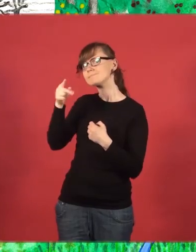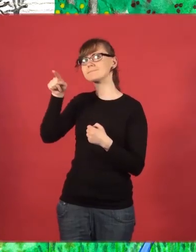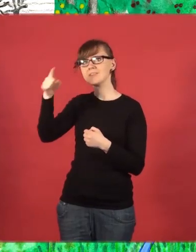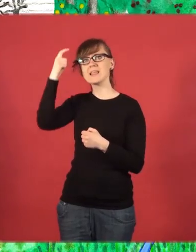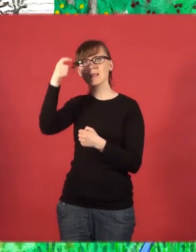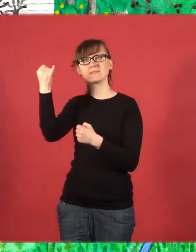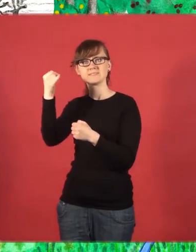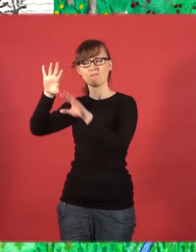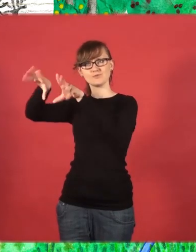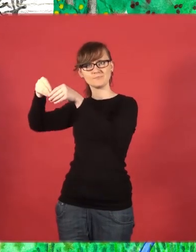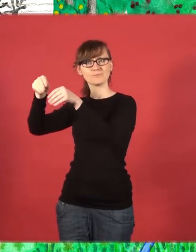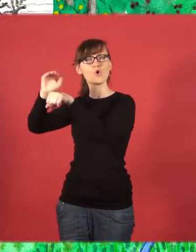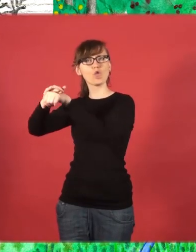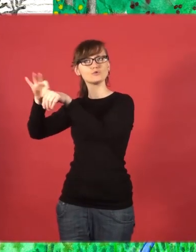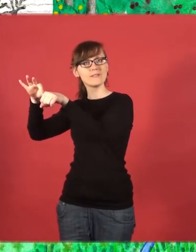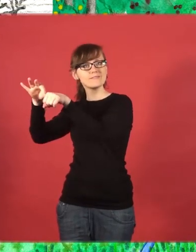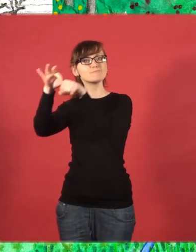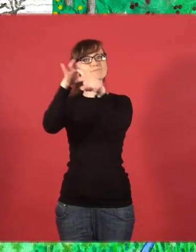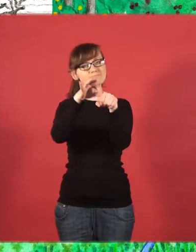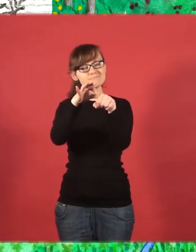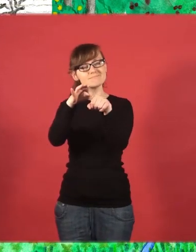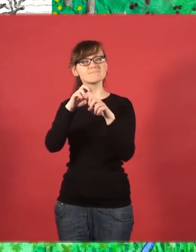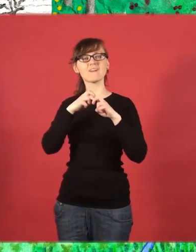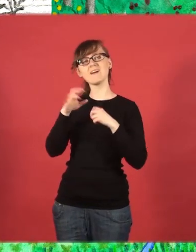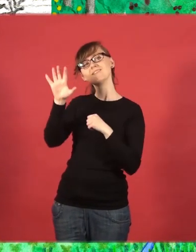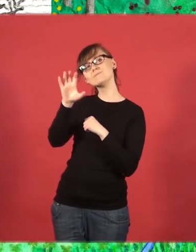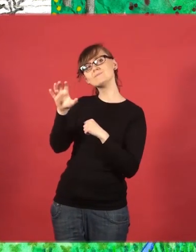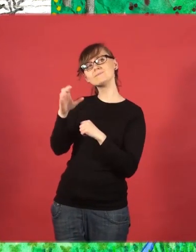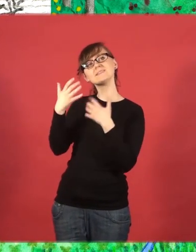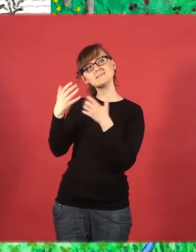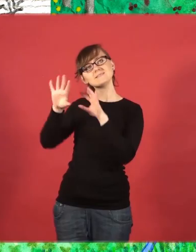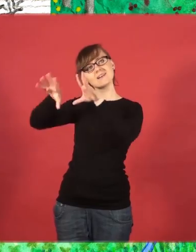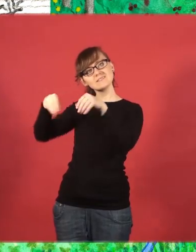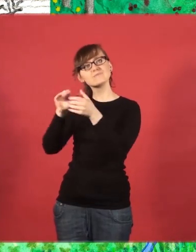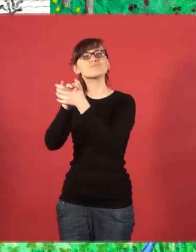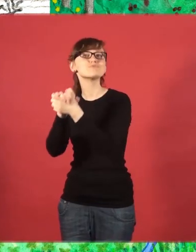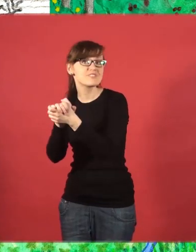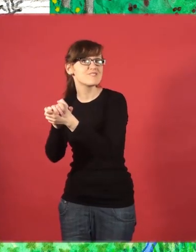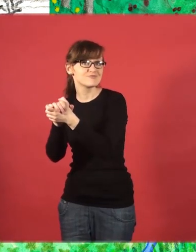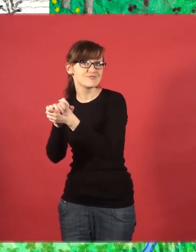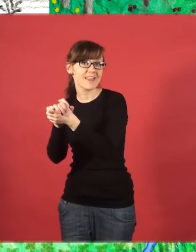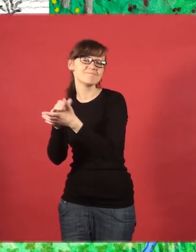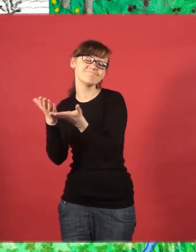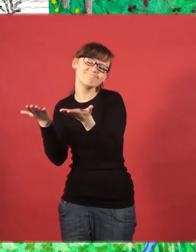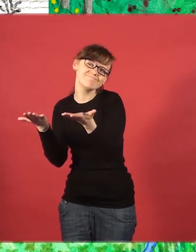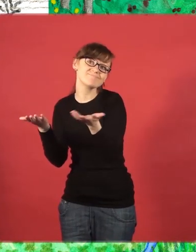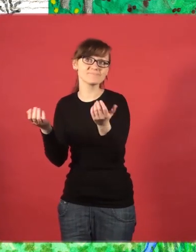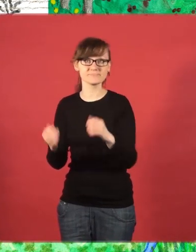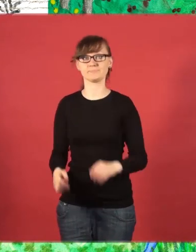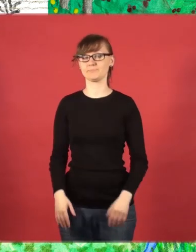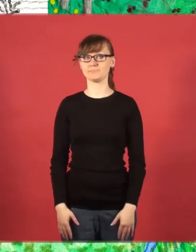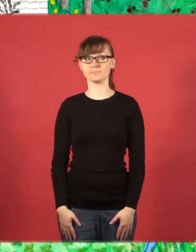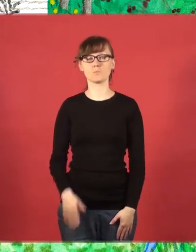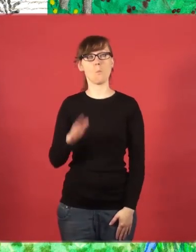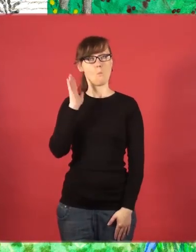Gilbert najczęściej towarzyszył Ruby Gillis. Obserwując ich, Ania z żalem myślała, że przyjemnie byłoby mieć takiego przyjaciela jak on.